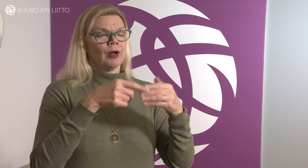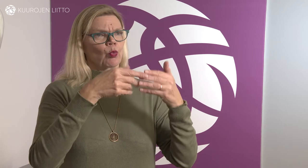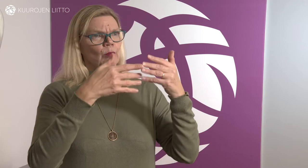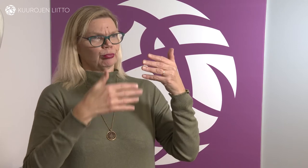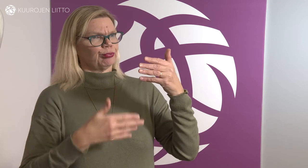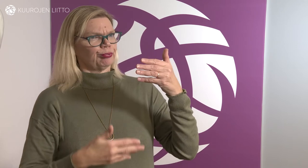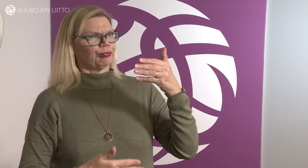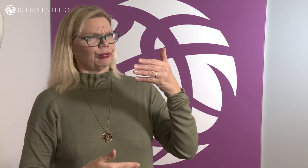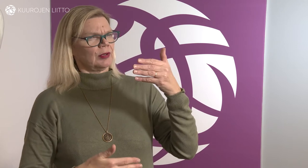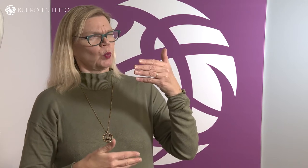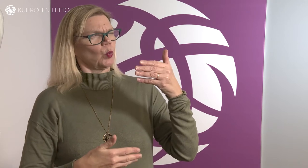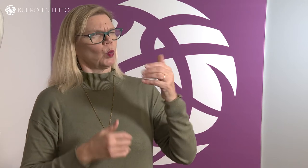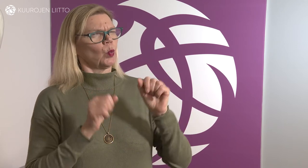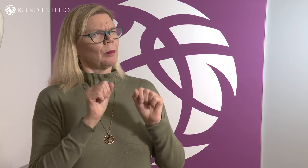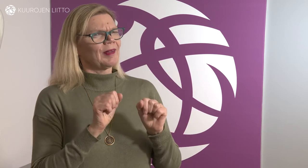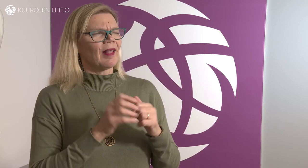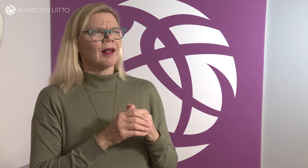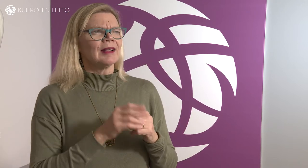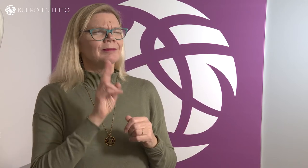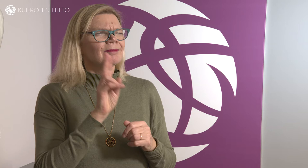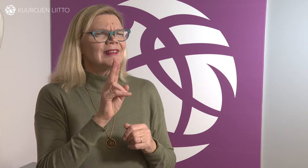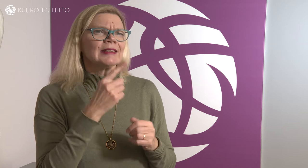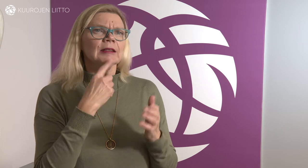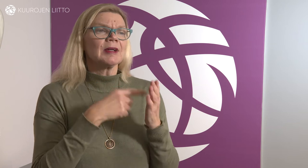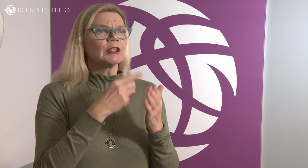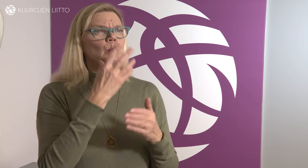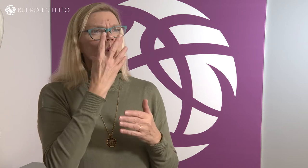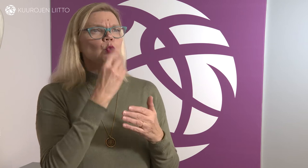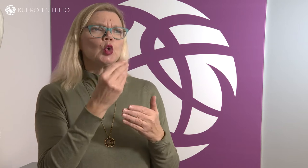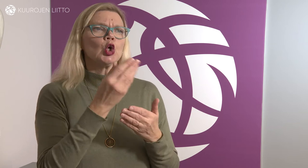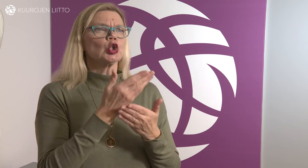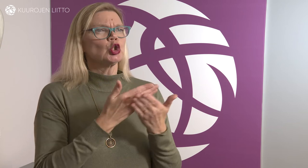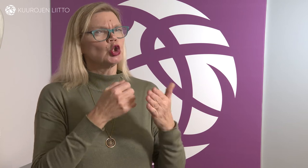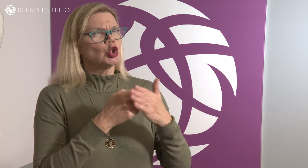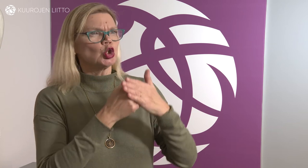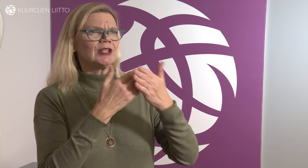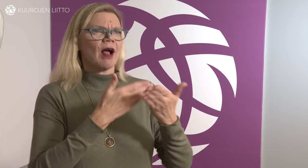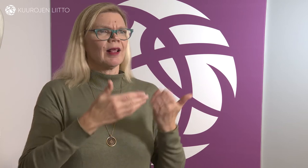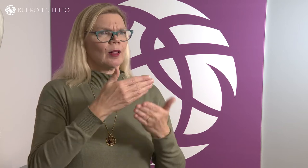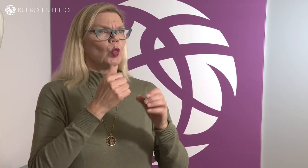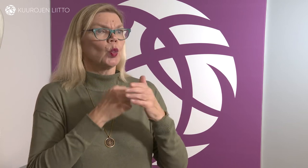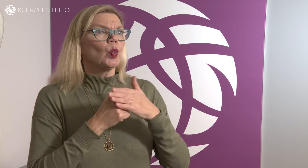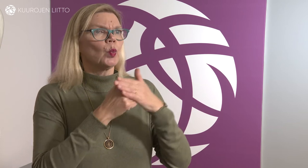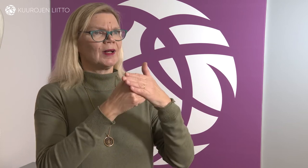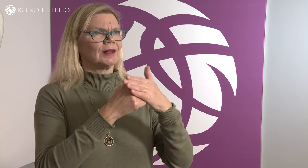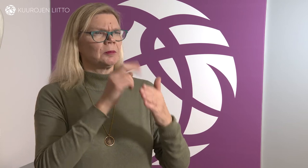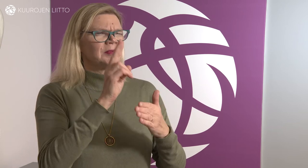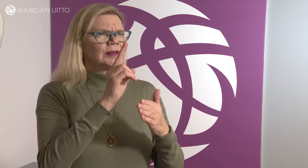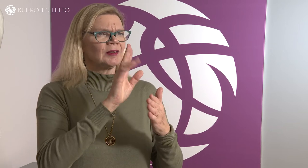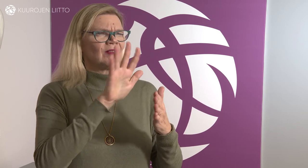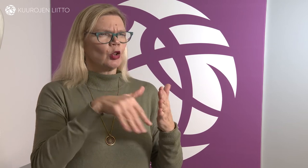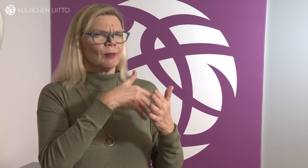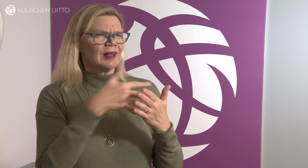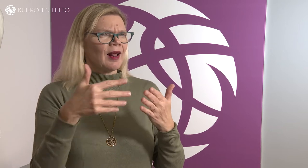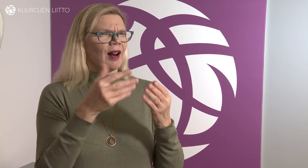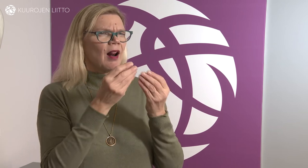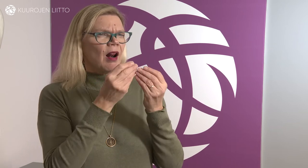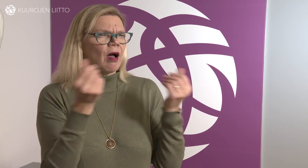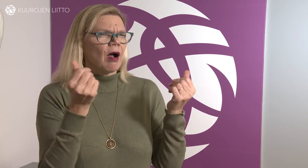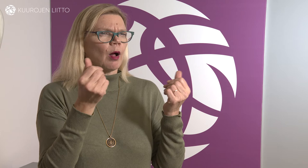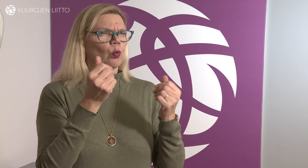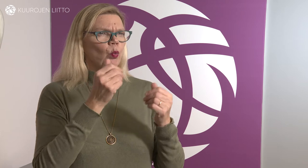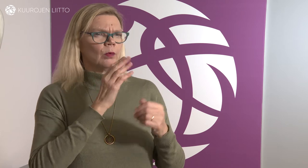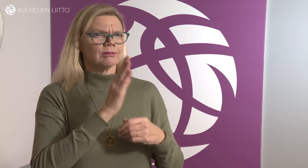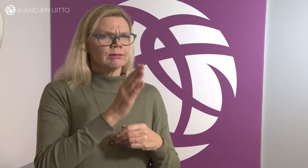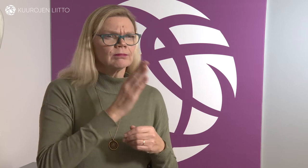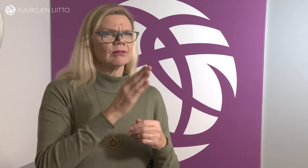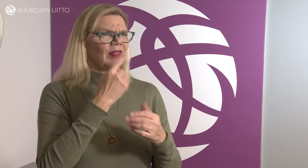mutta paljon tehtävää on vielä jäljellä esimerkiksi psykososiaalisen tuen osalta.